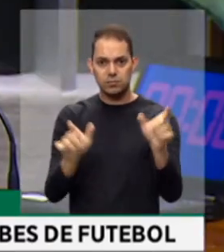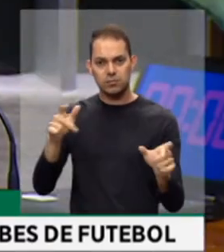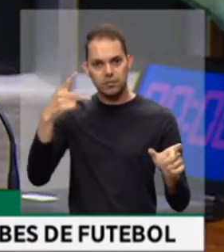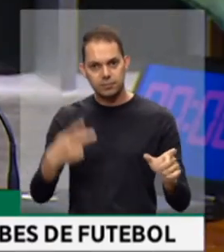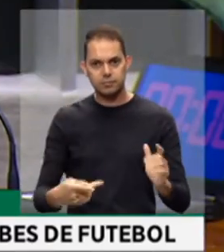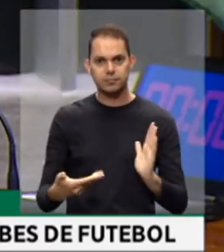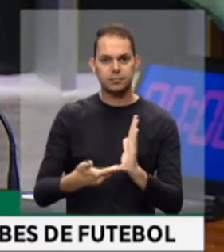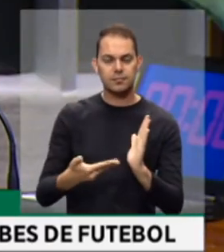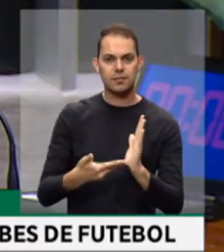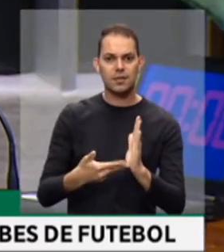OBRIGADO A TODOS E A TODAS. E MUITO OBRIGADO AOS SERVIDORES